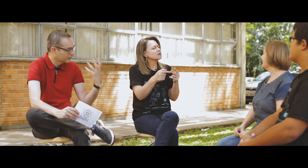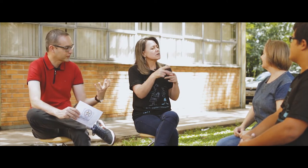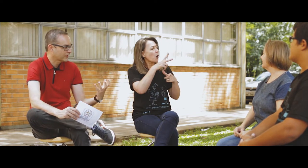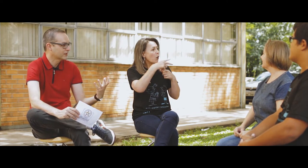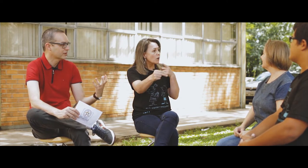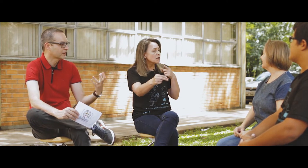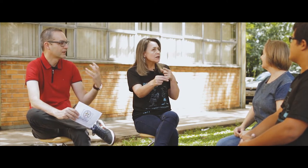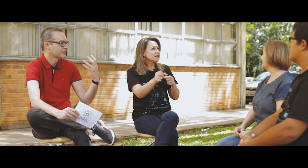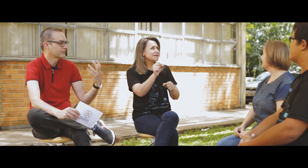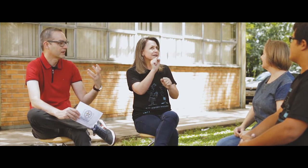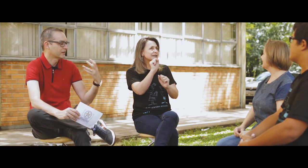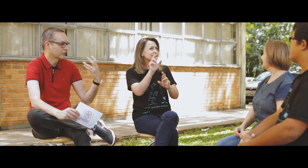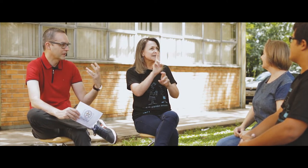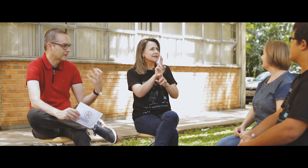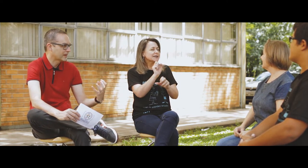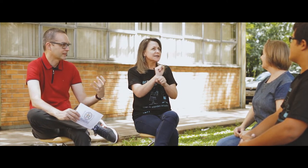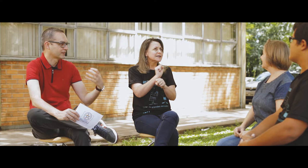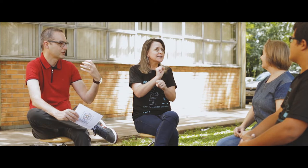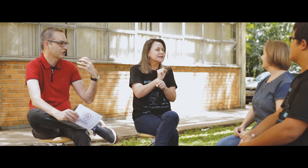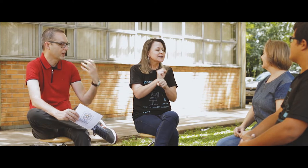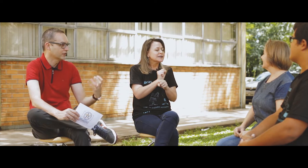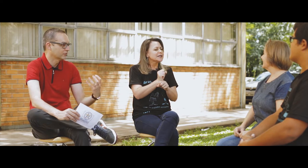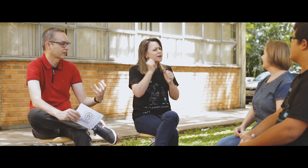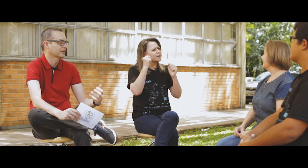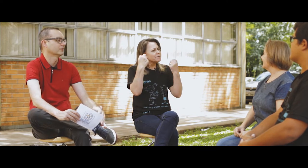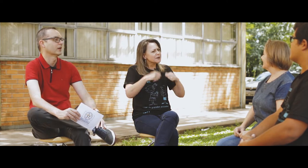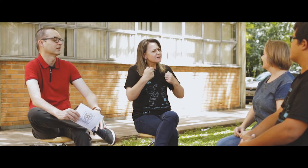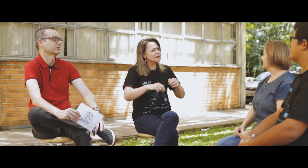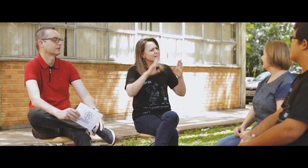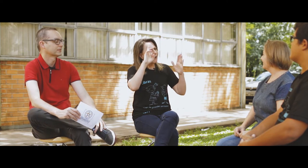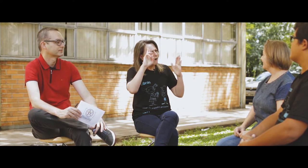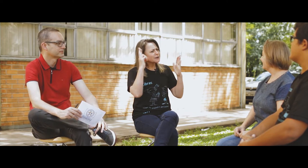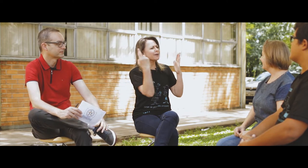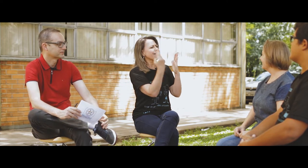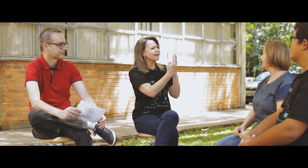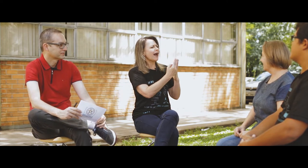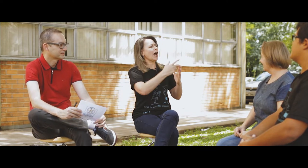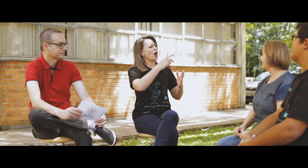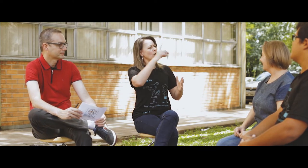gostaria de verem respeitadas, direitos assegurados.